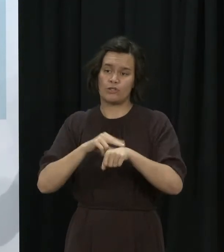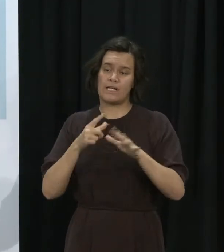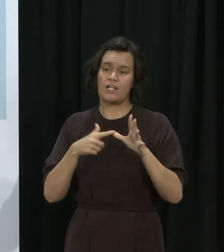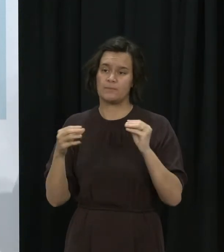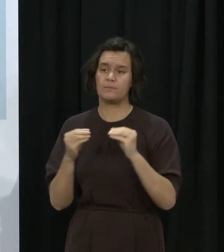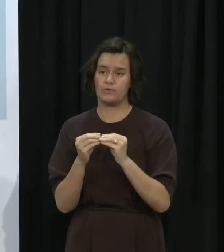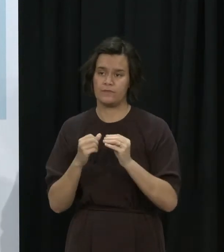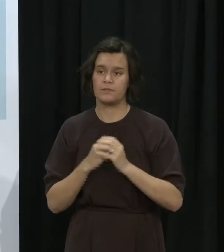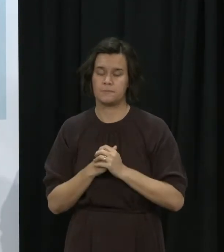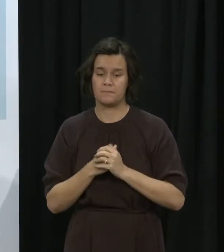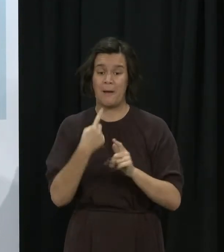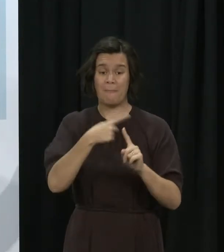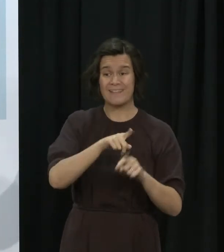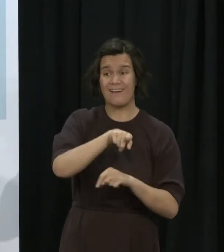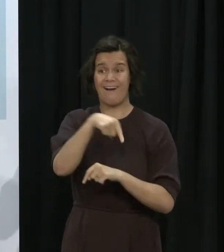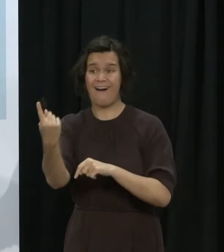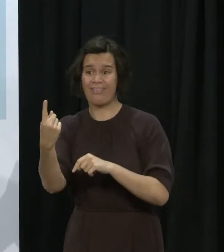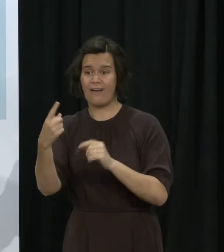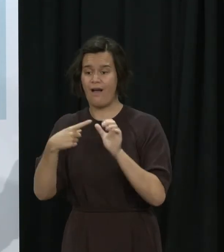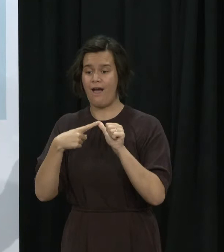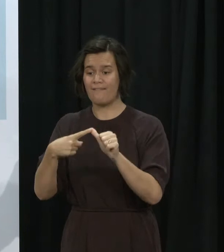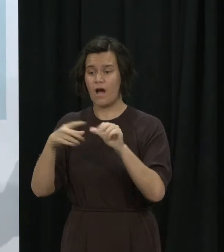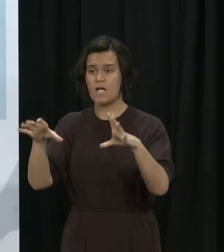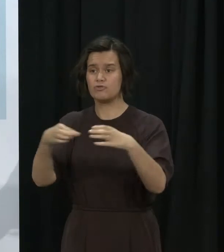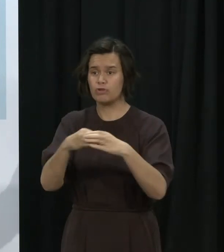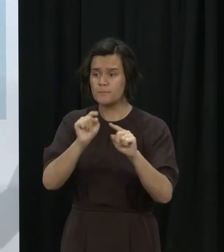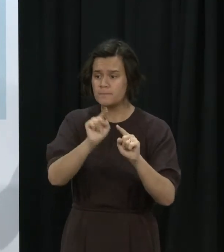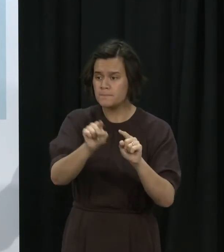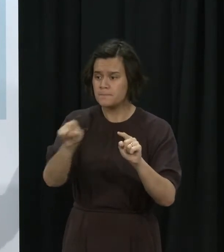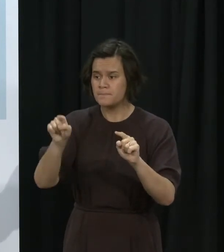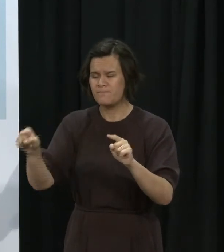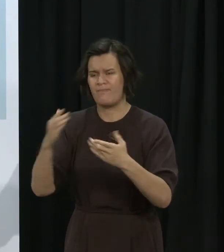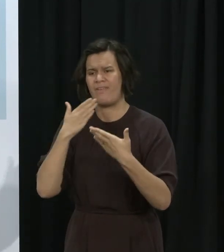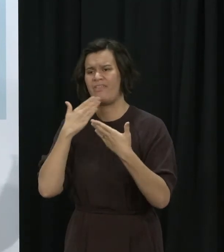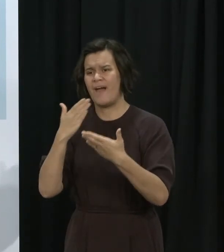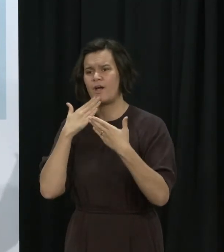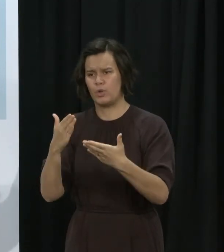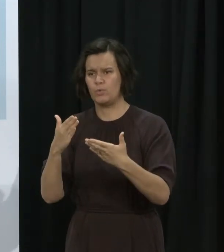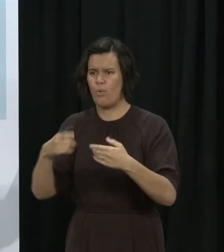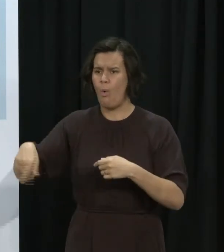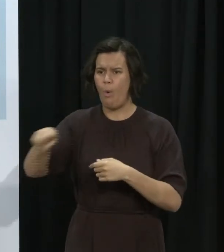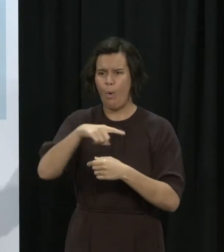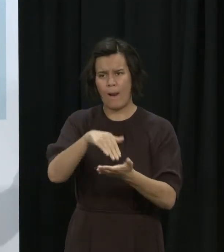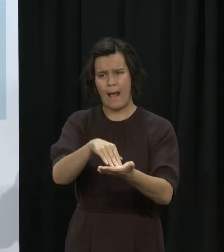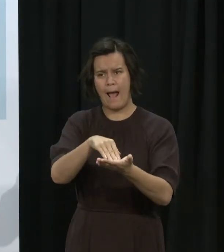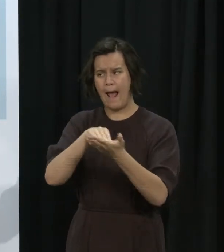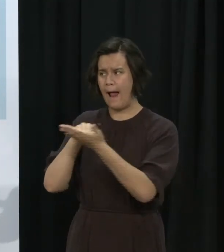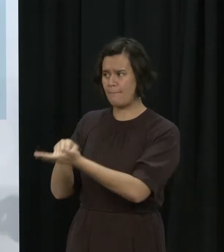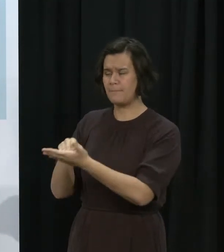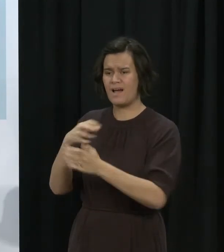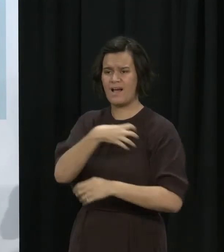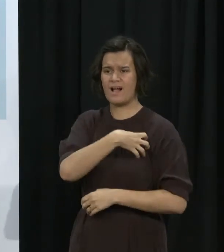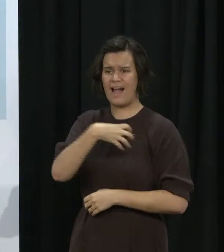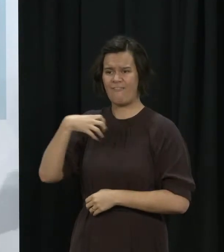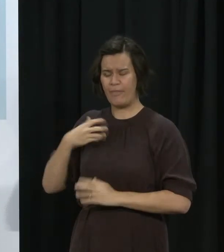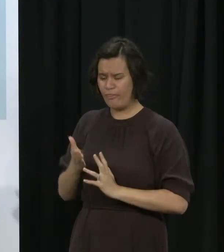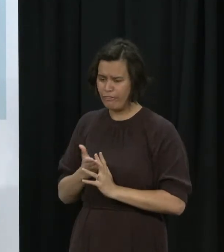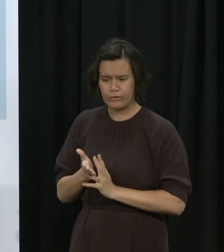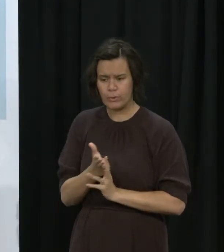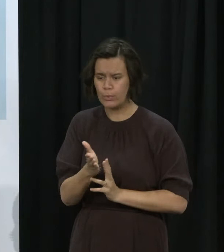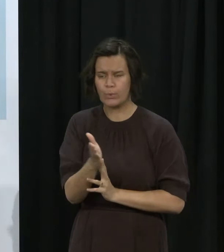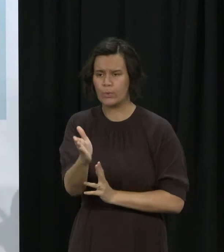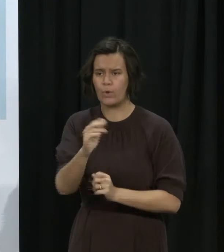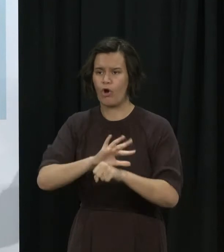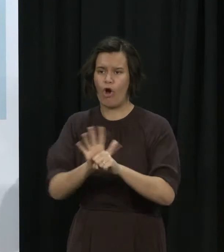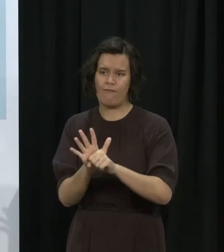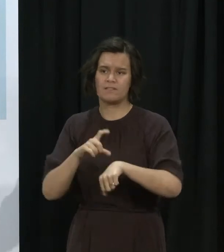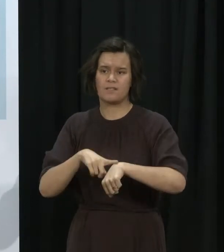Neke atu i te 39 kua ki tonu.